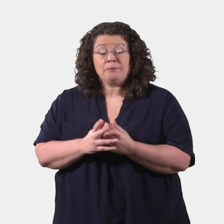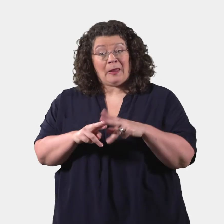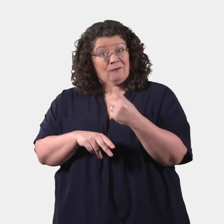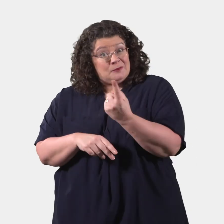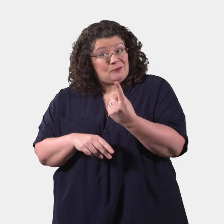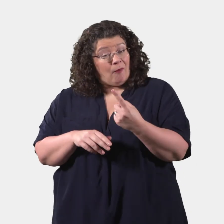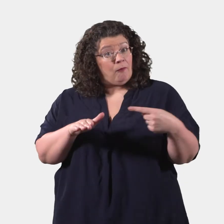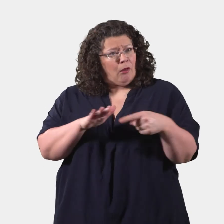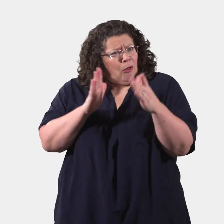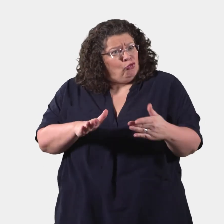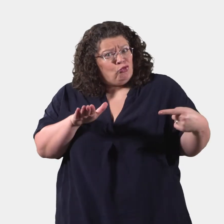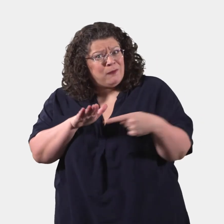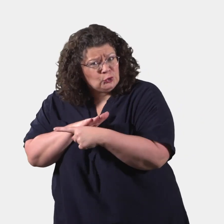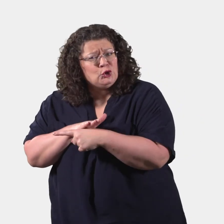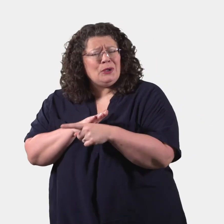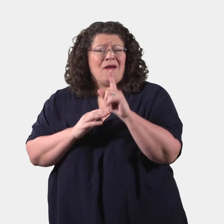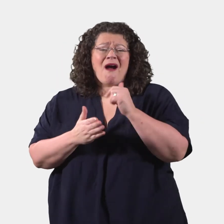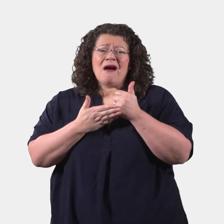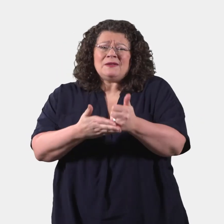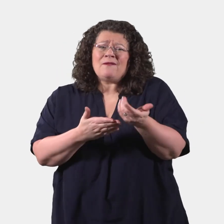am hyn o Ganolfan AIRE.